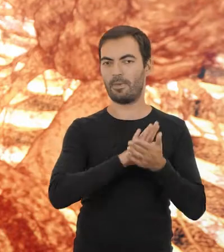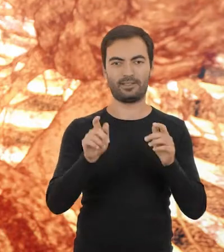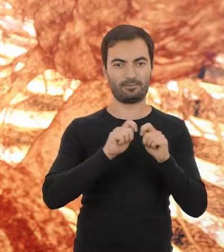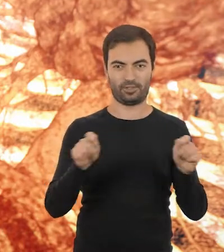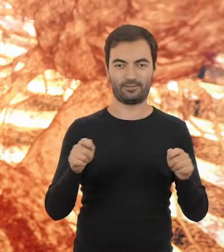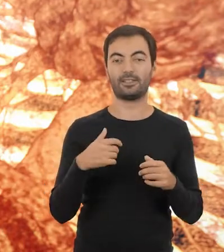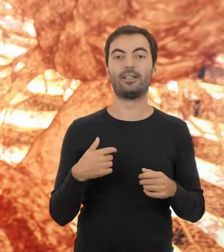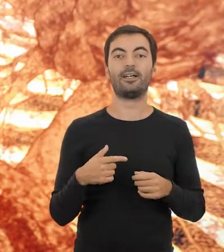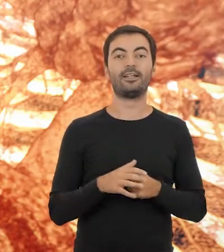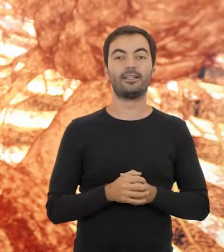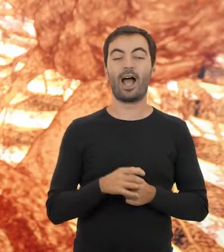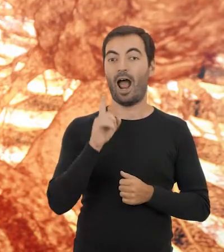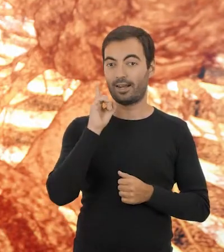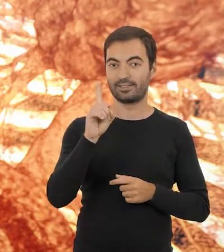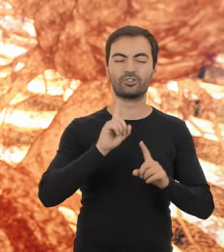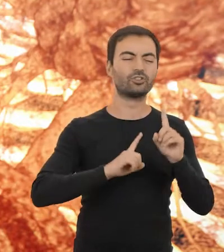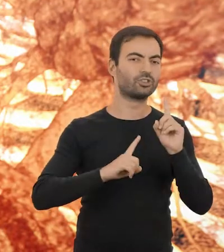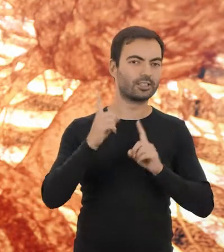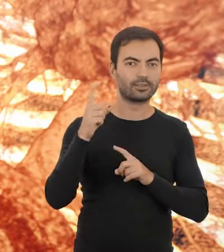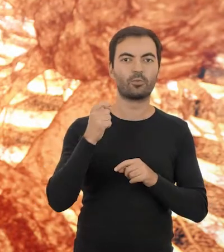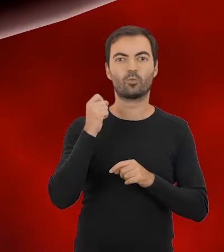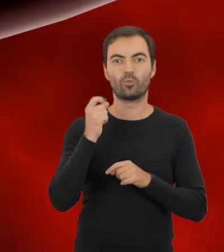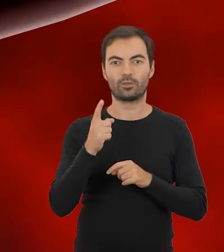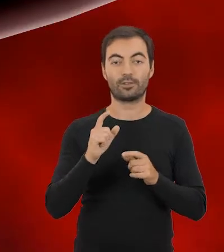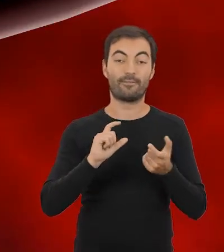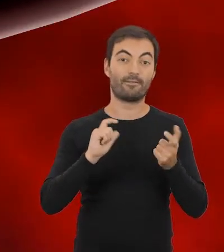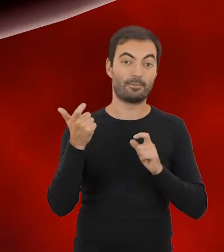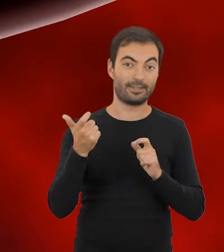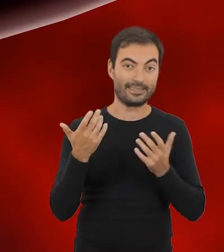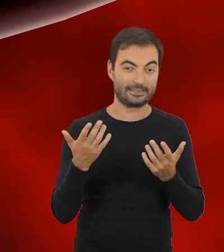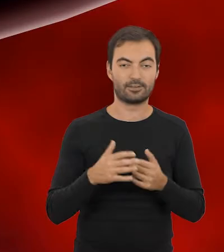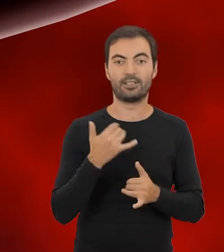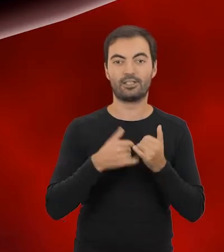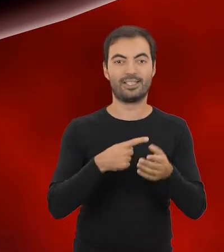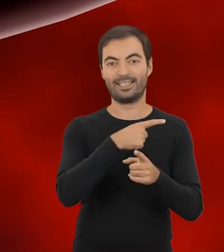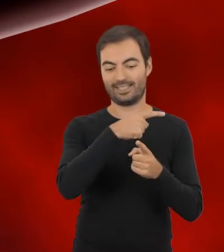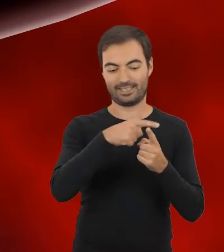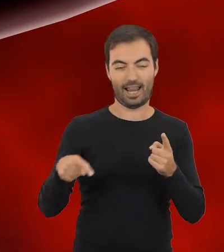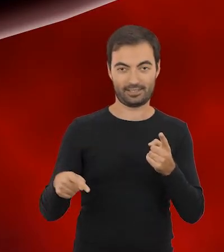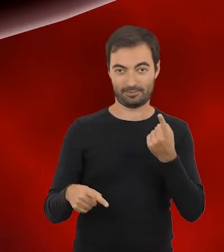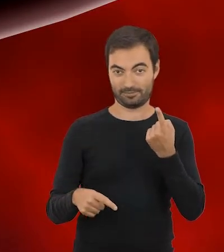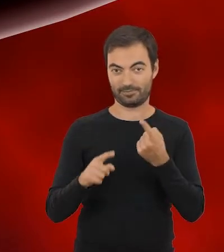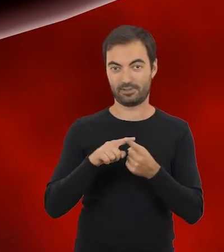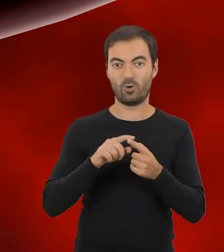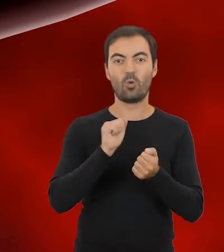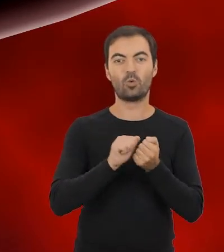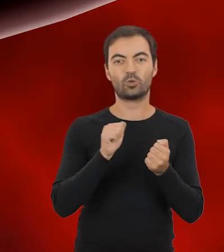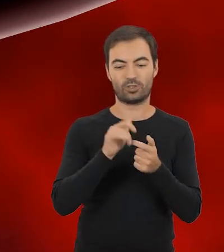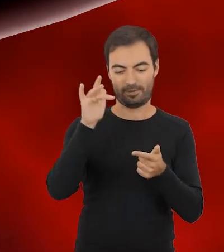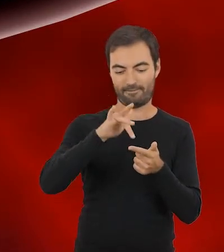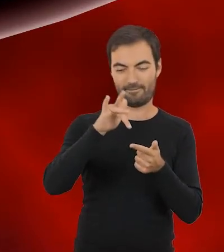ale czasami zdarzają się wypadki. Jeśli uszkodzimy się np. w palec i uszkodzimy znajdujące się w nim naczynia krwionośne